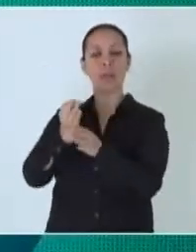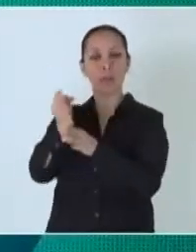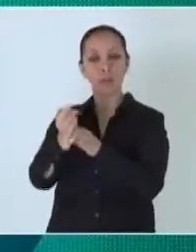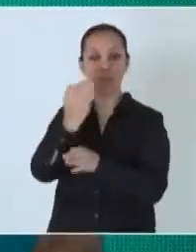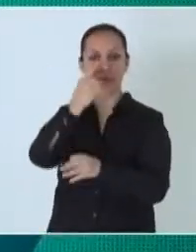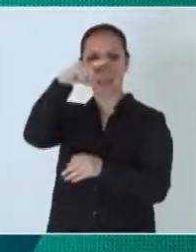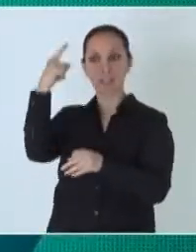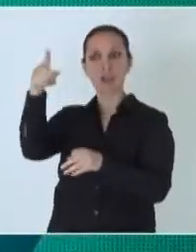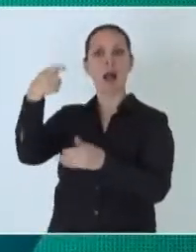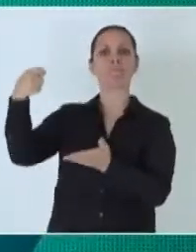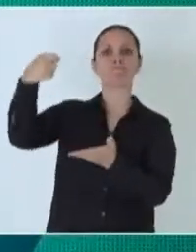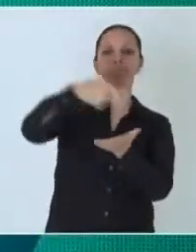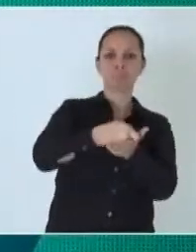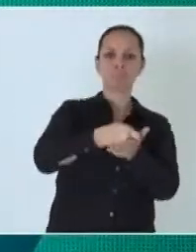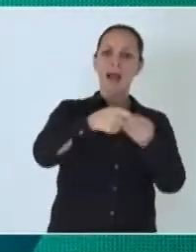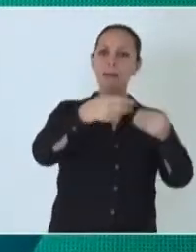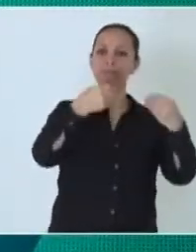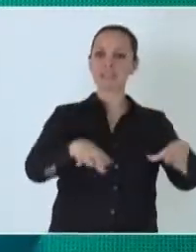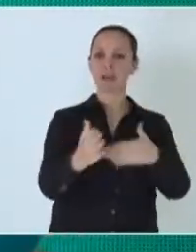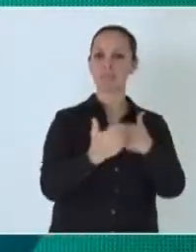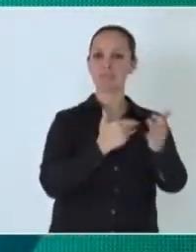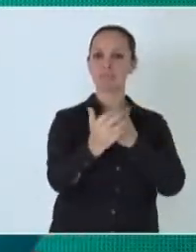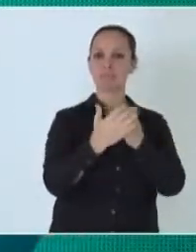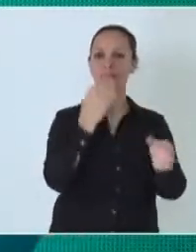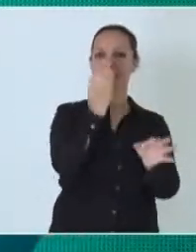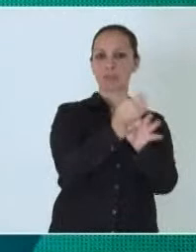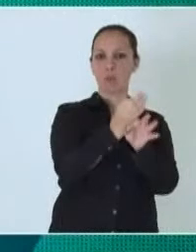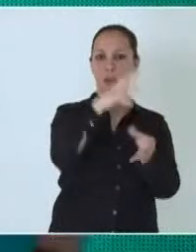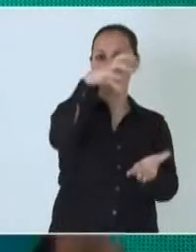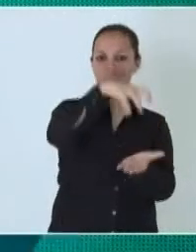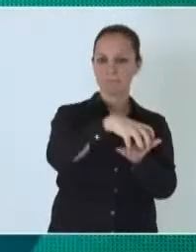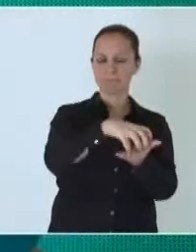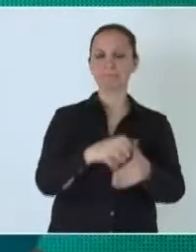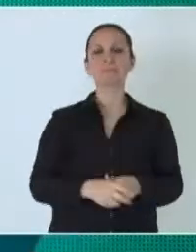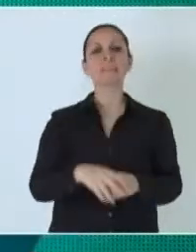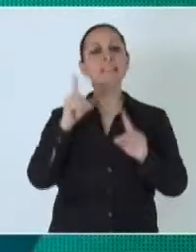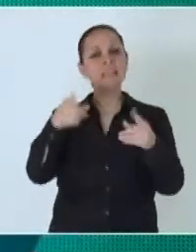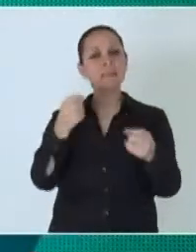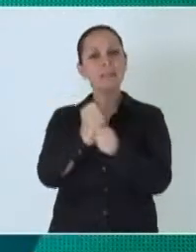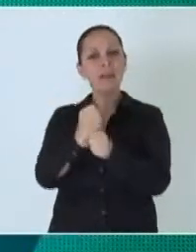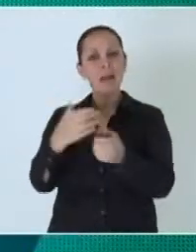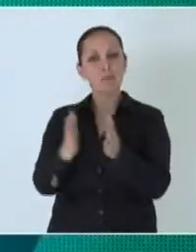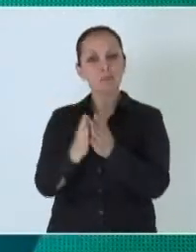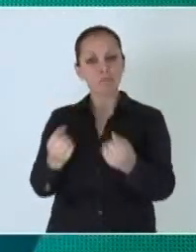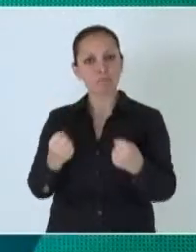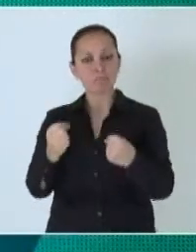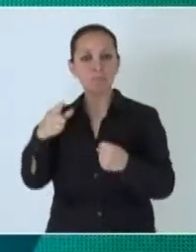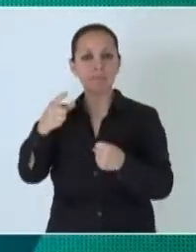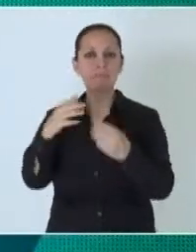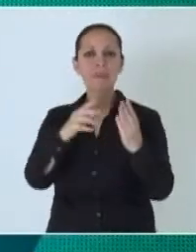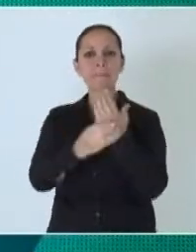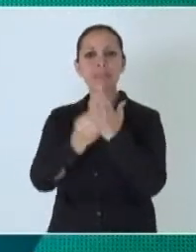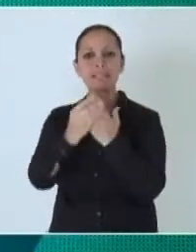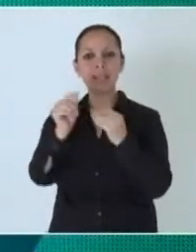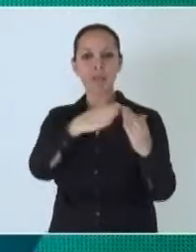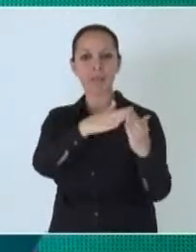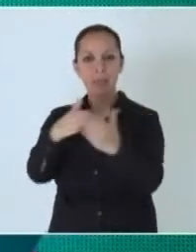ESCUELA PRIMARIA EN EL BARRIO DE ESTACIóÓN BUENOS AIRES,